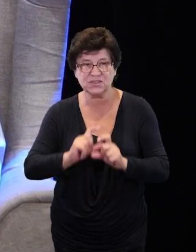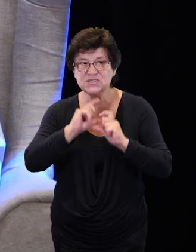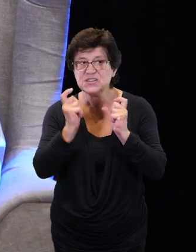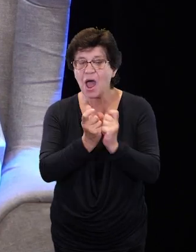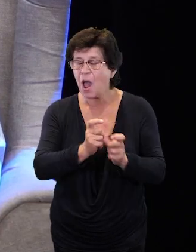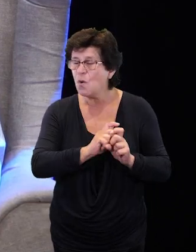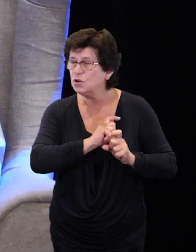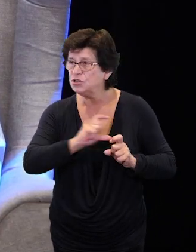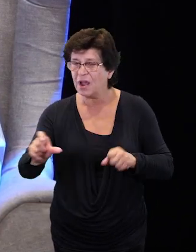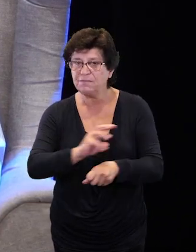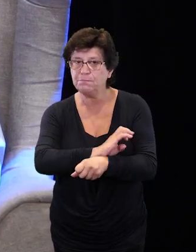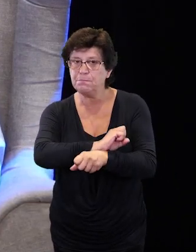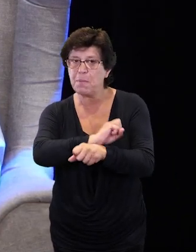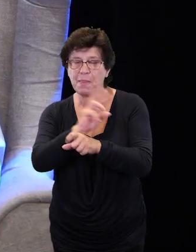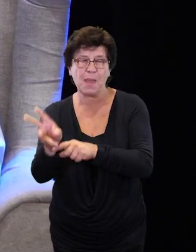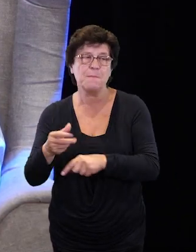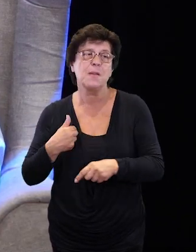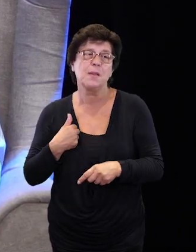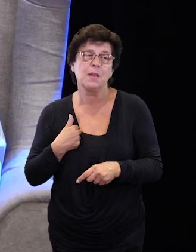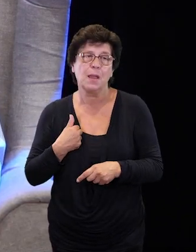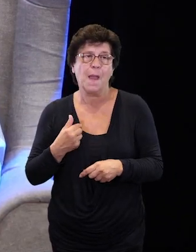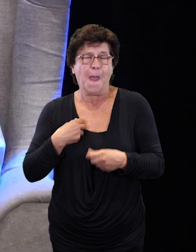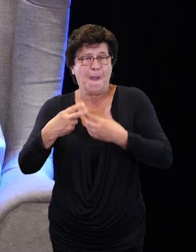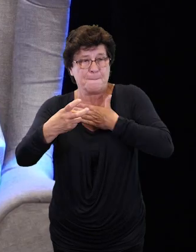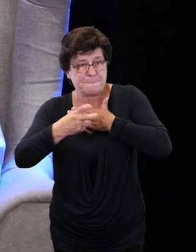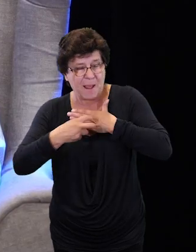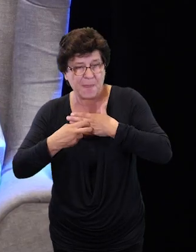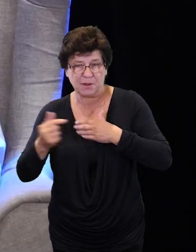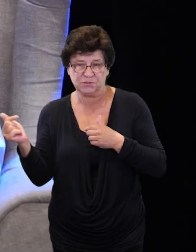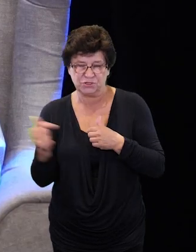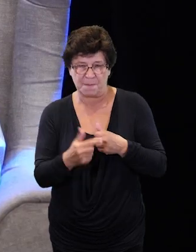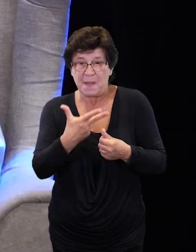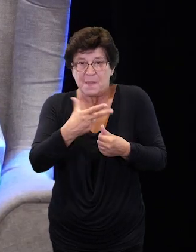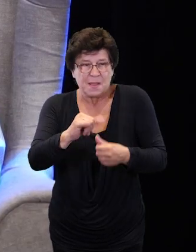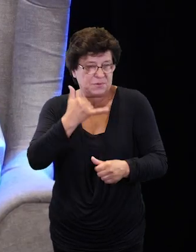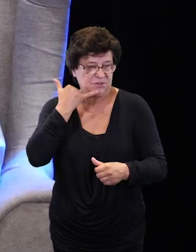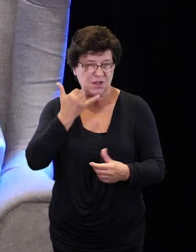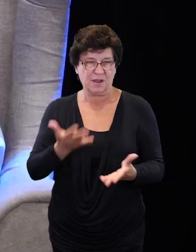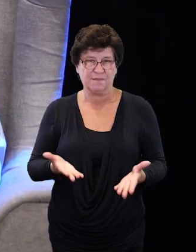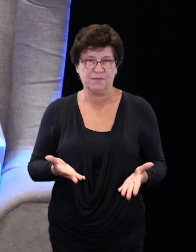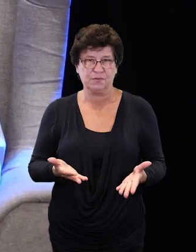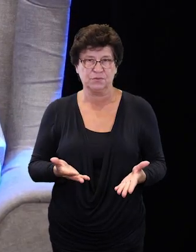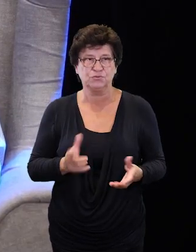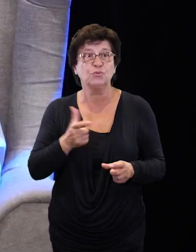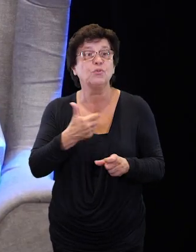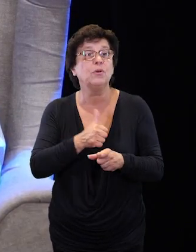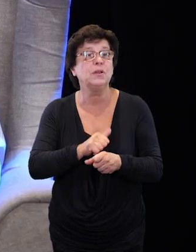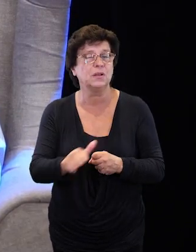ale przynajmniej badaliśmy tych ludzi. A przez telefon zbadać się nie da.